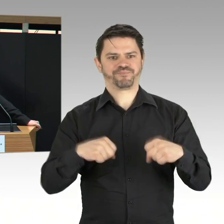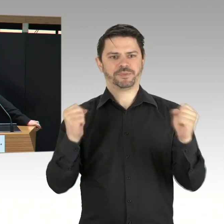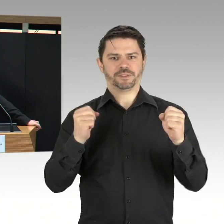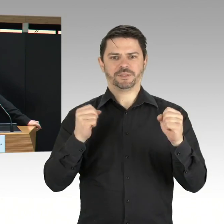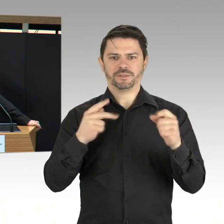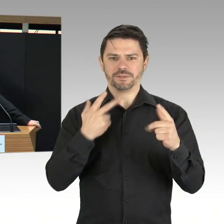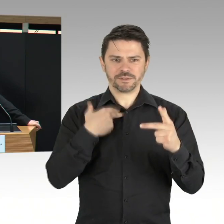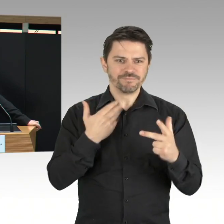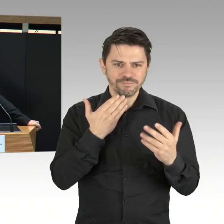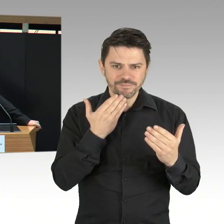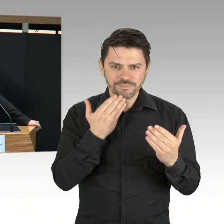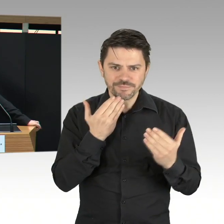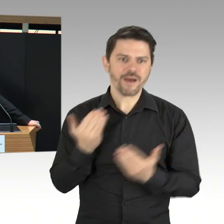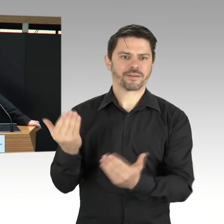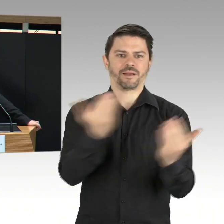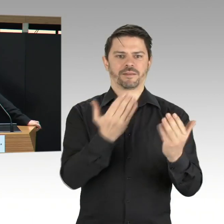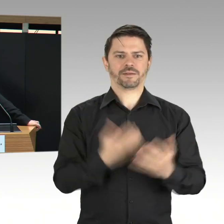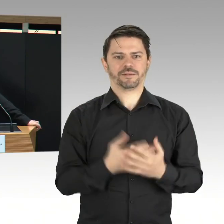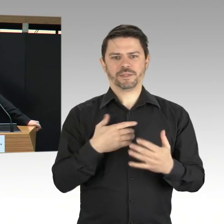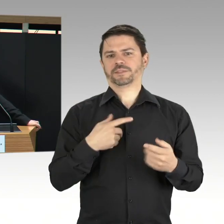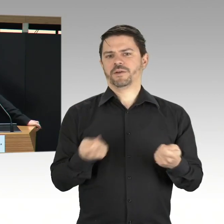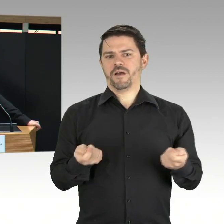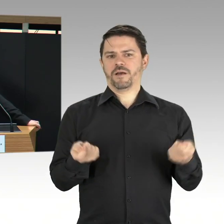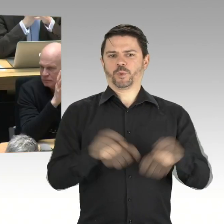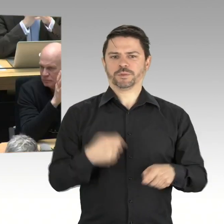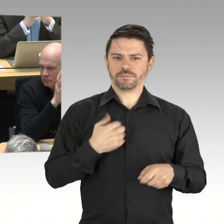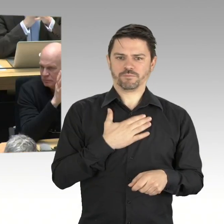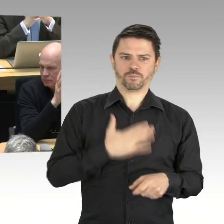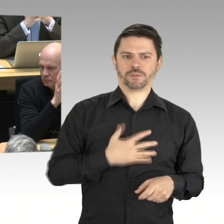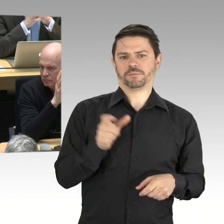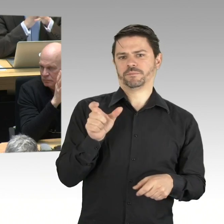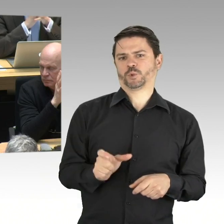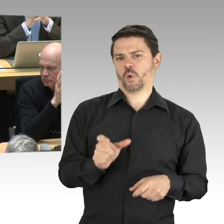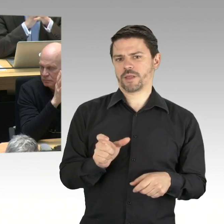in deinen Funktionen. Wir kennen uns seit vielen, vielen Jahren.